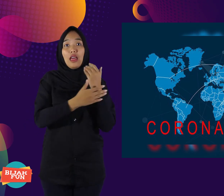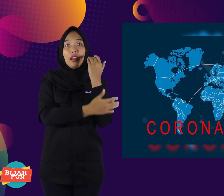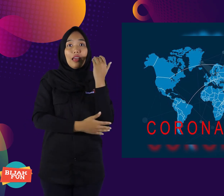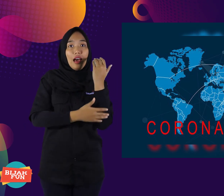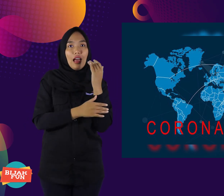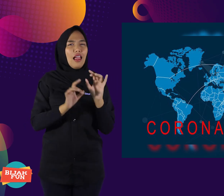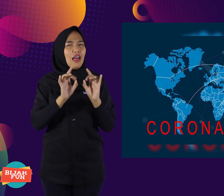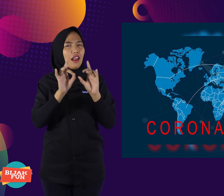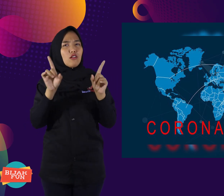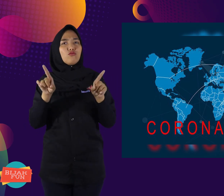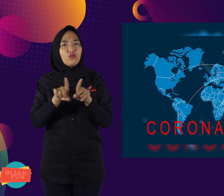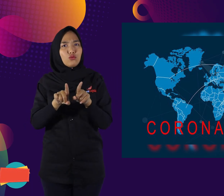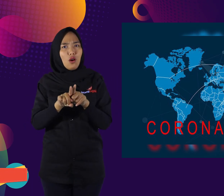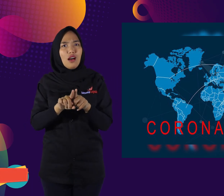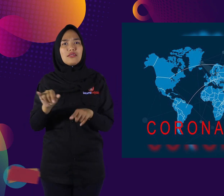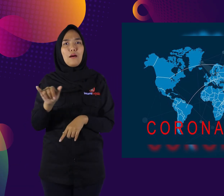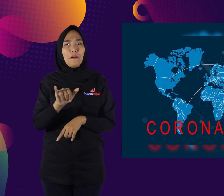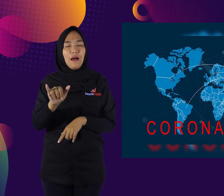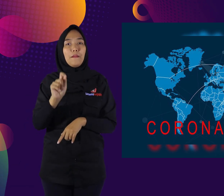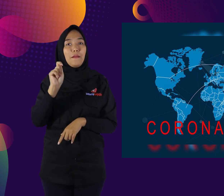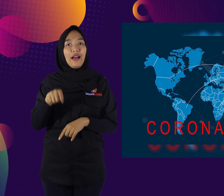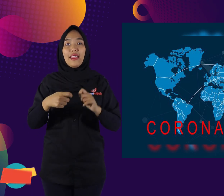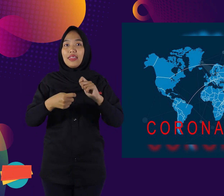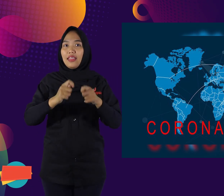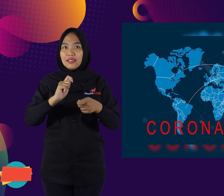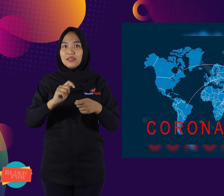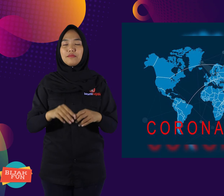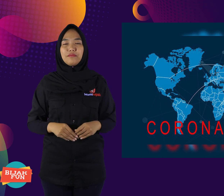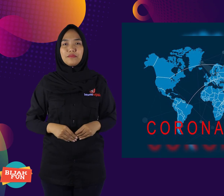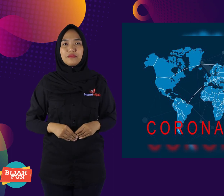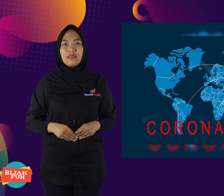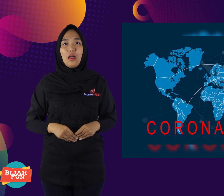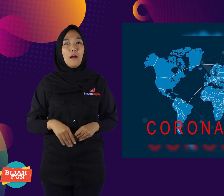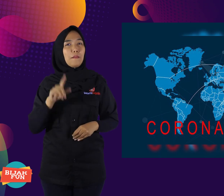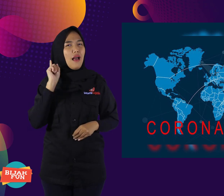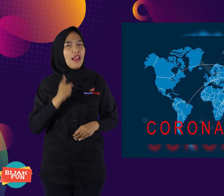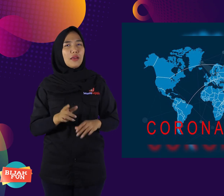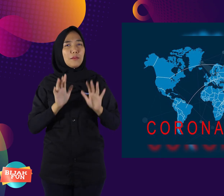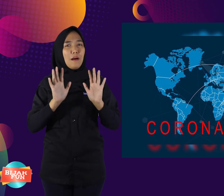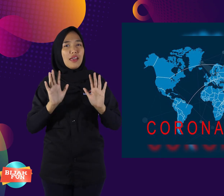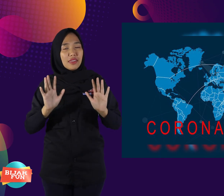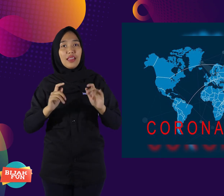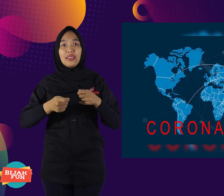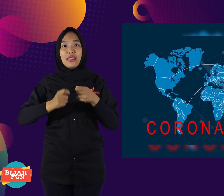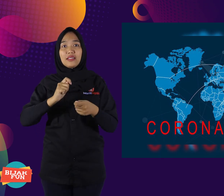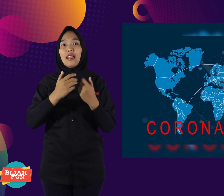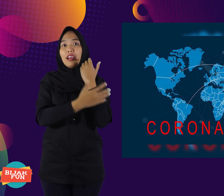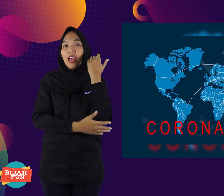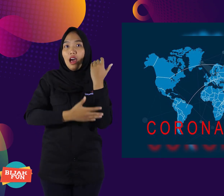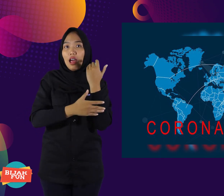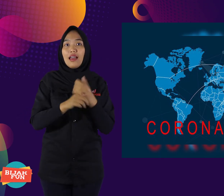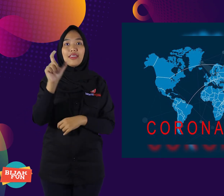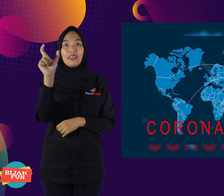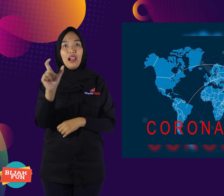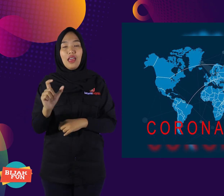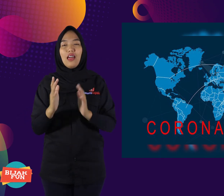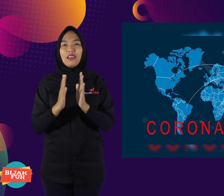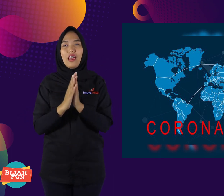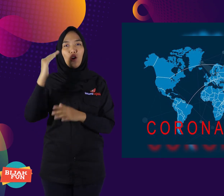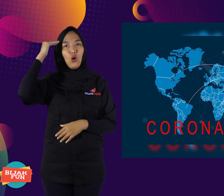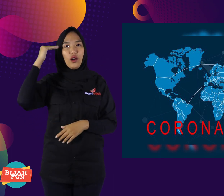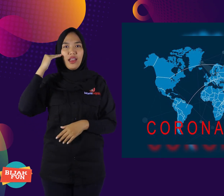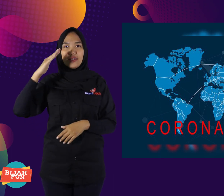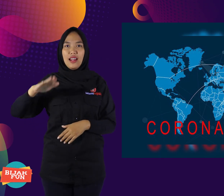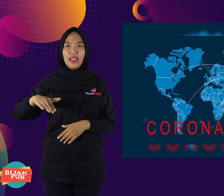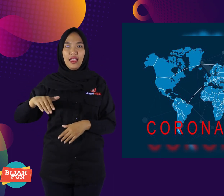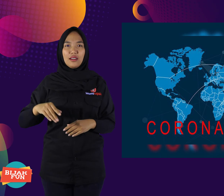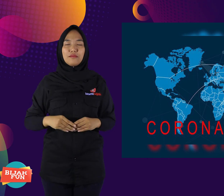Negara lain juga sudah ada tes seperti ini, paling banyak melakukan tes itu negara Italia dan Korea Selatan.